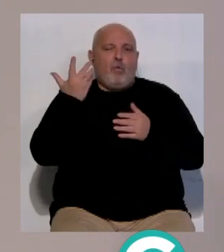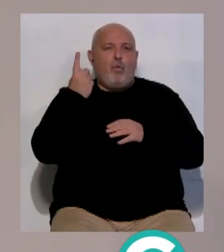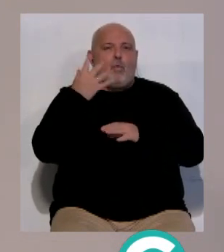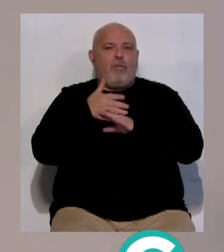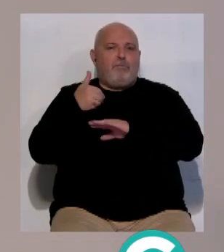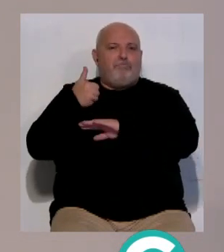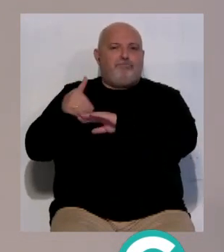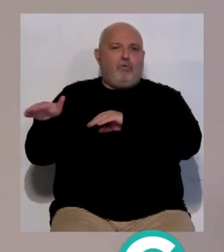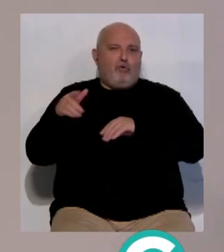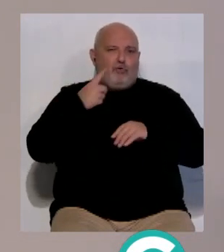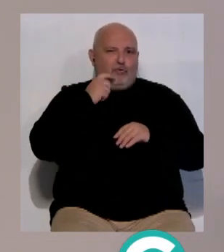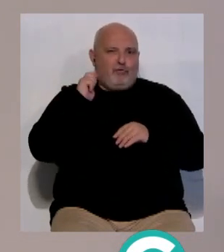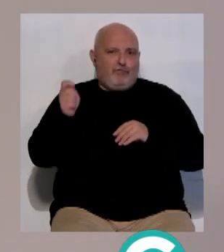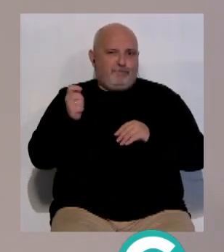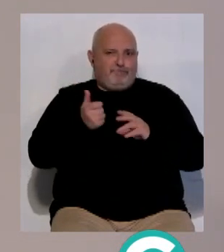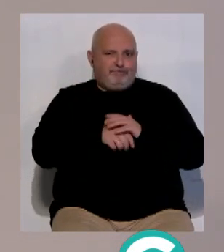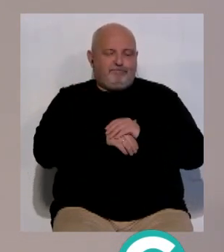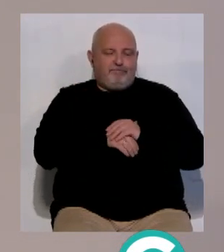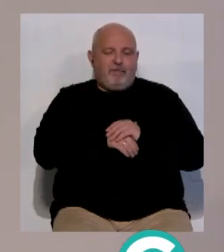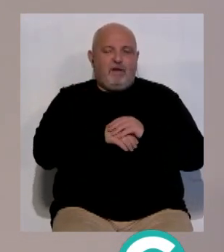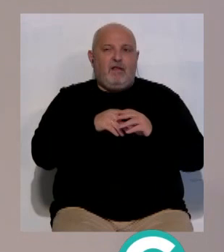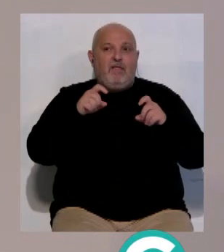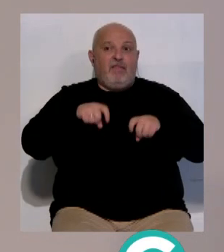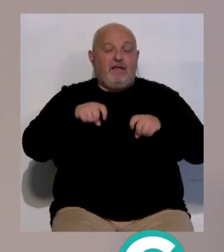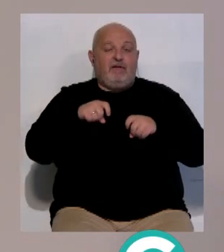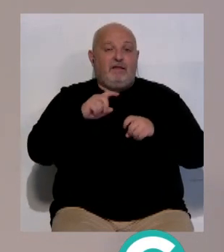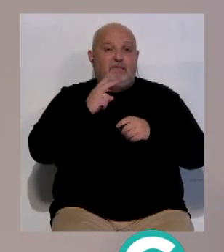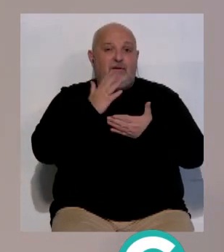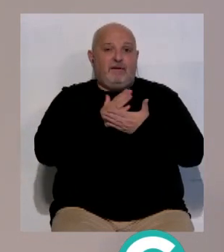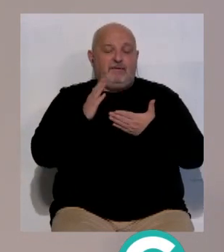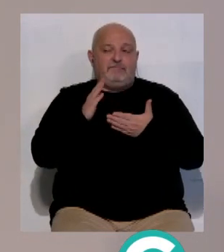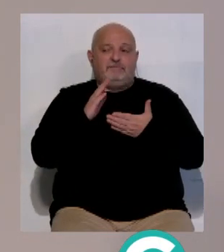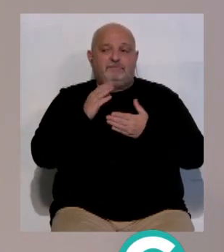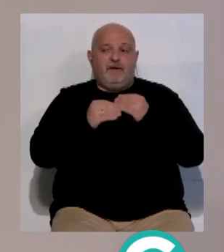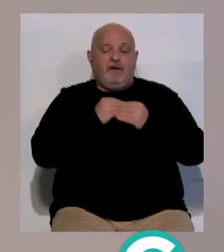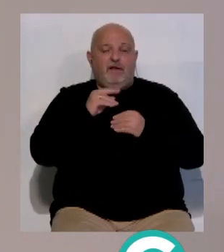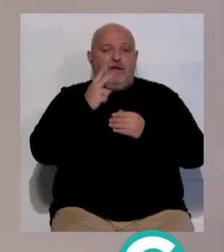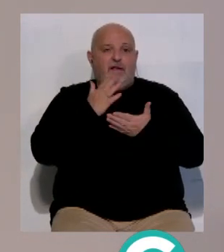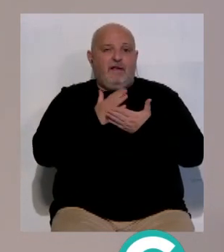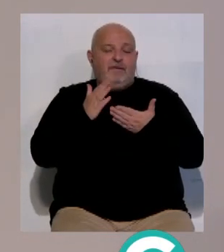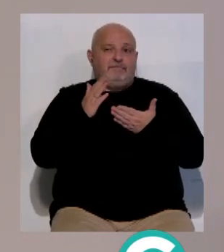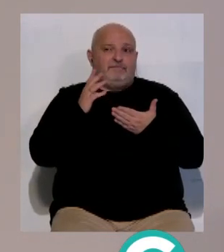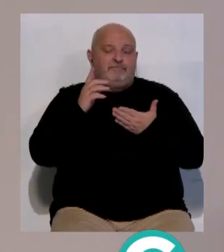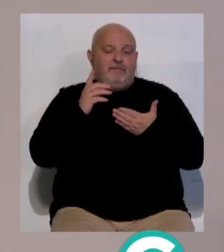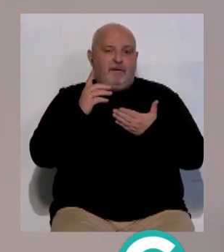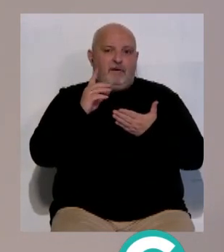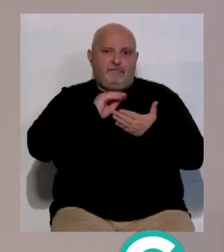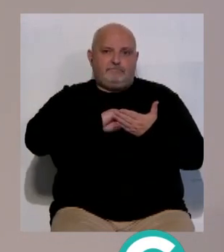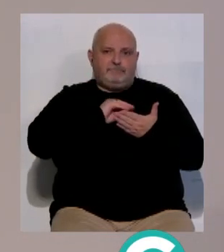de la expulsión llegamos vivos al descanso y y bueno lo que se hace la segunda parte una labor